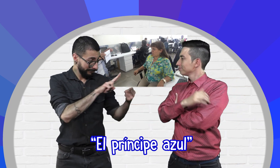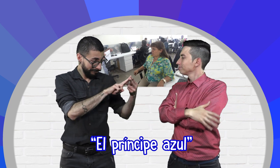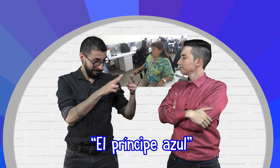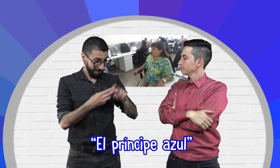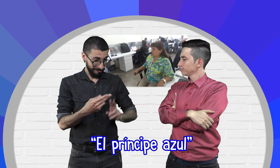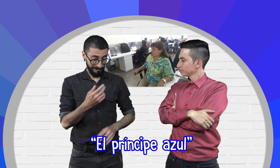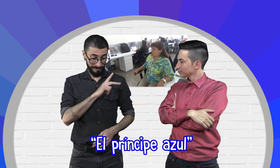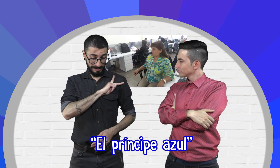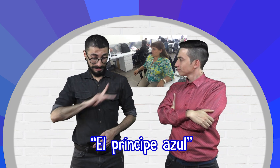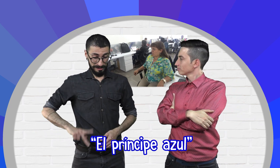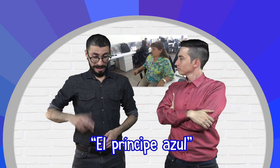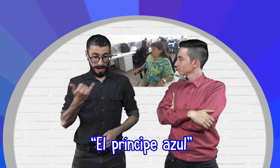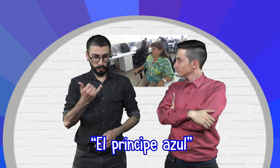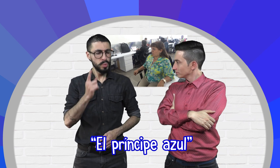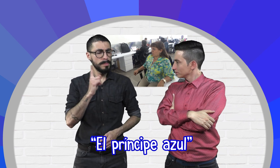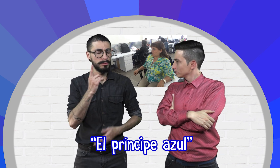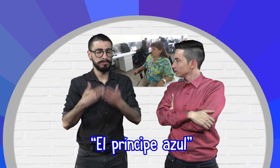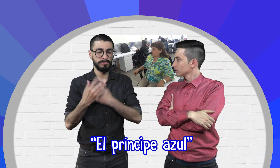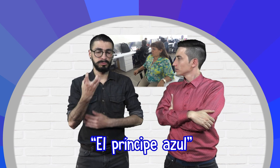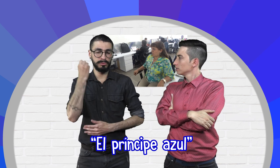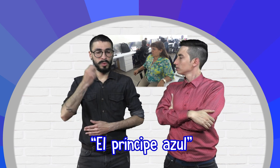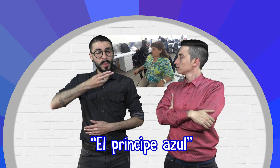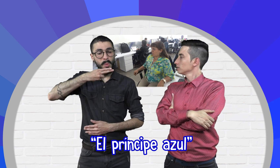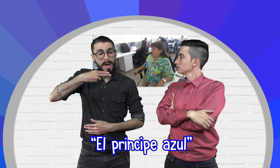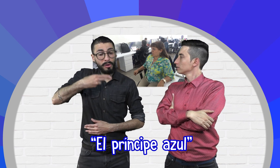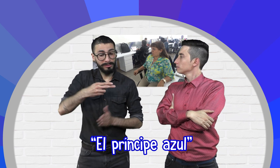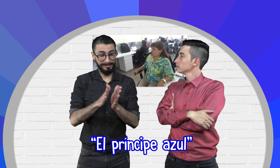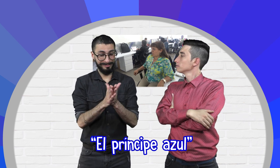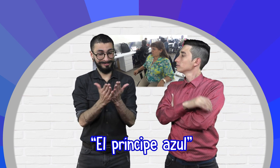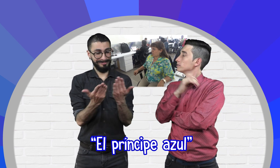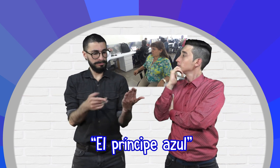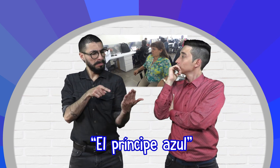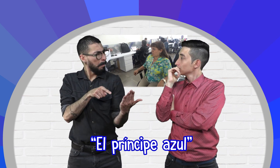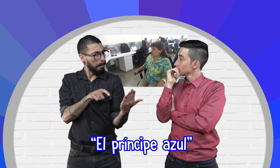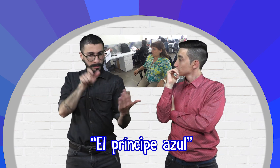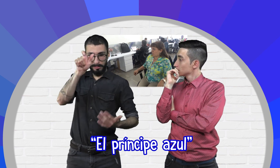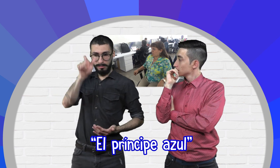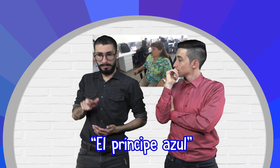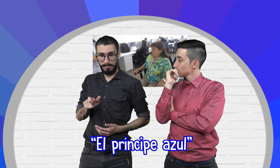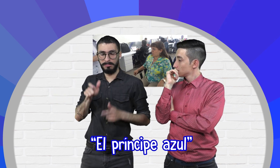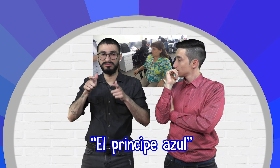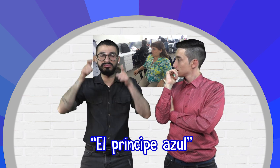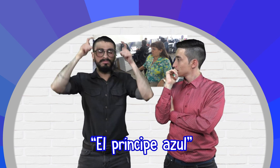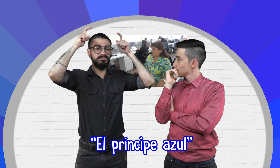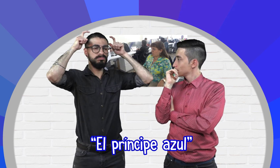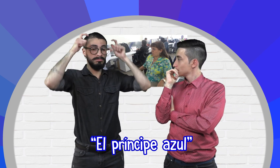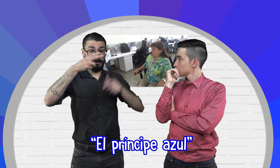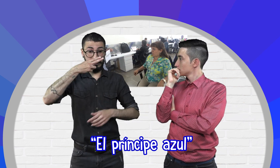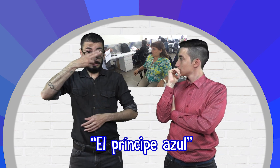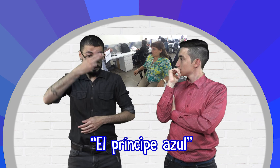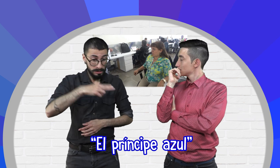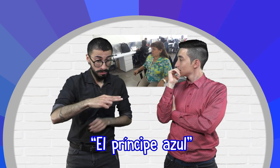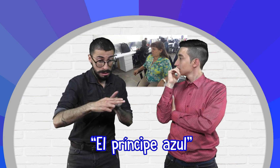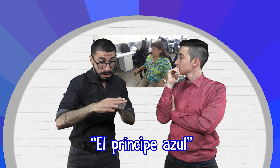Esto es así porque en los cuentos clásicos, el hijo del rey,